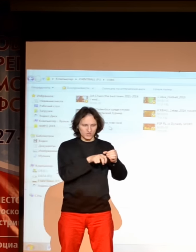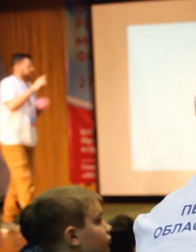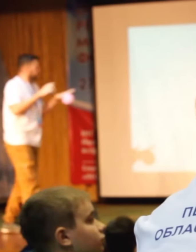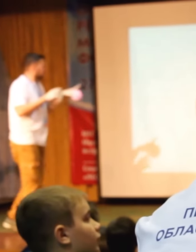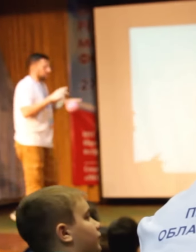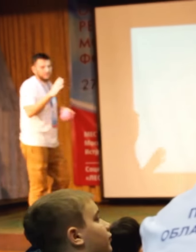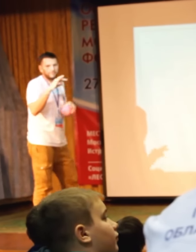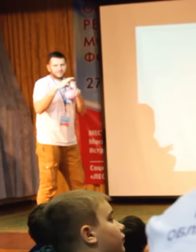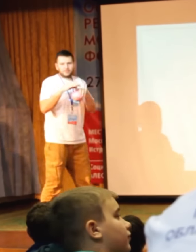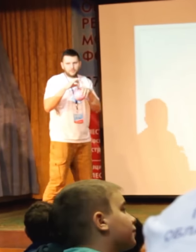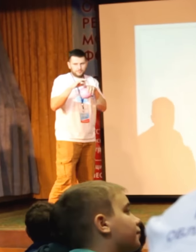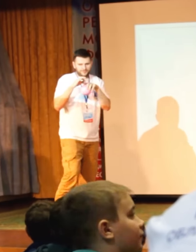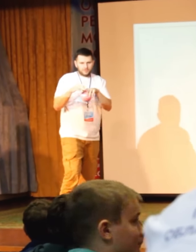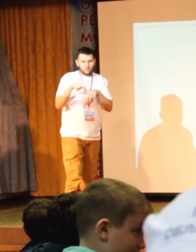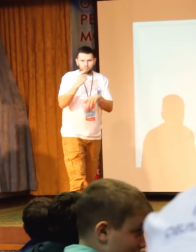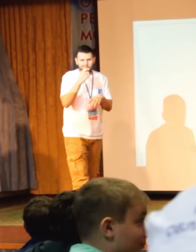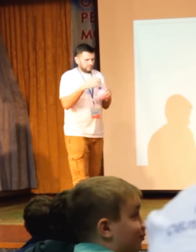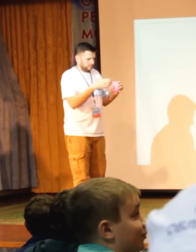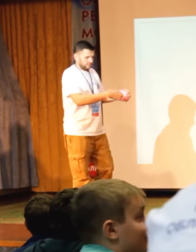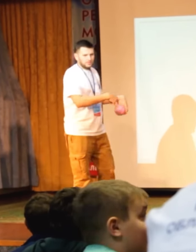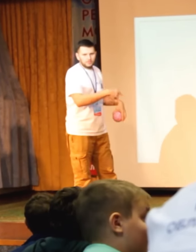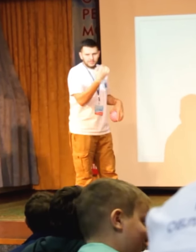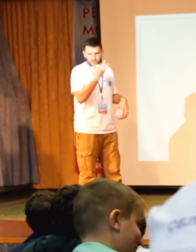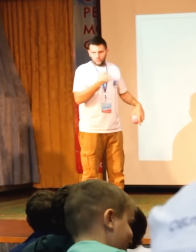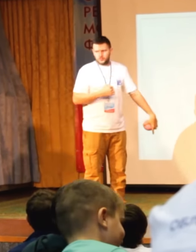Ивановский тренинг "4 состояния",